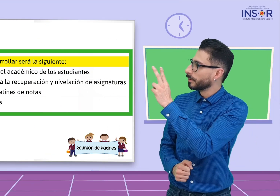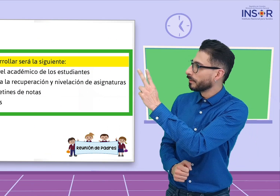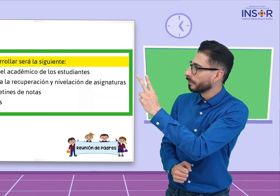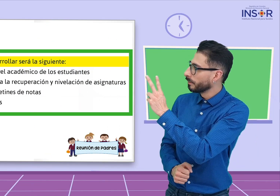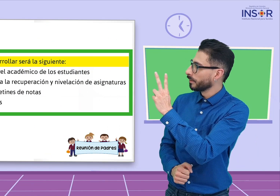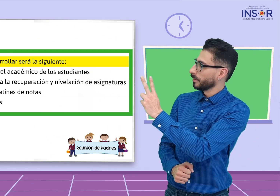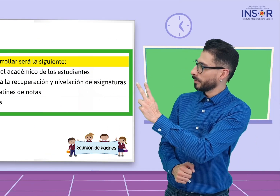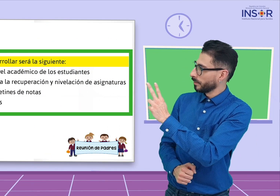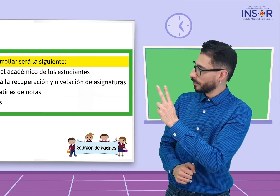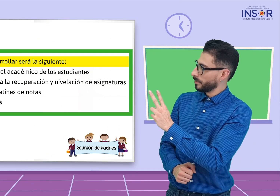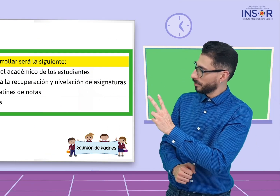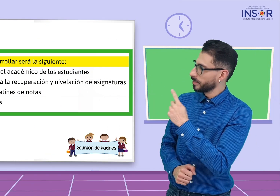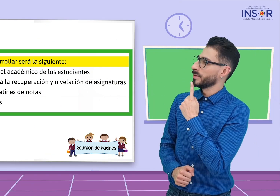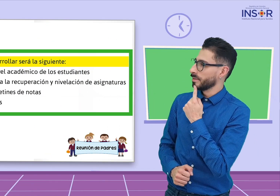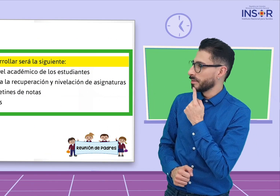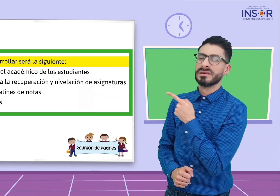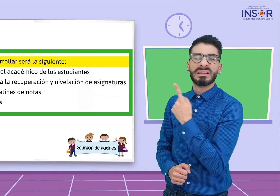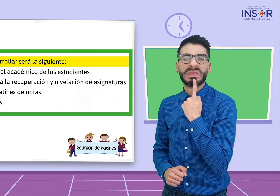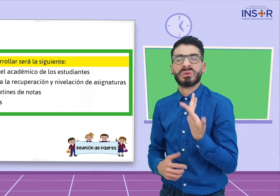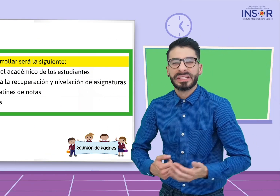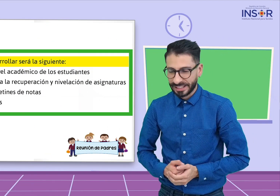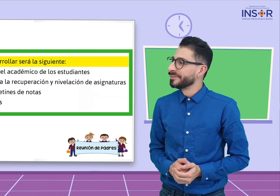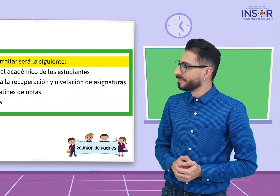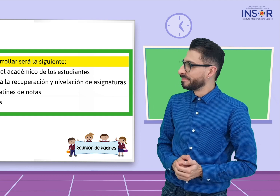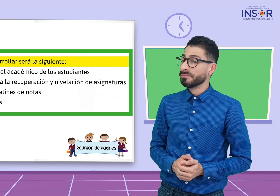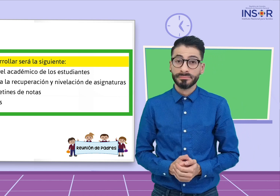Leamos... ¿Qué dice allí?